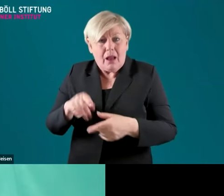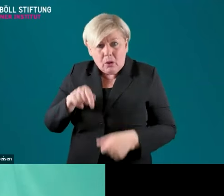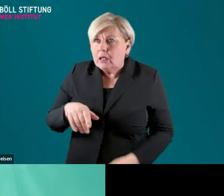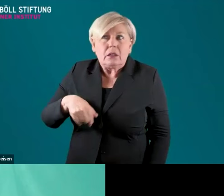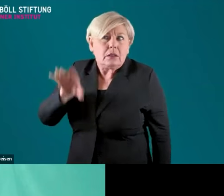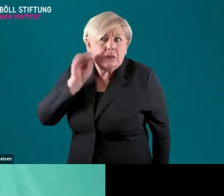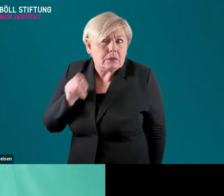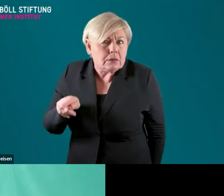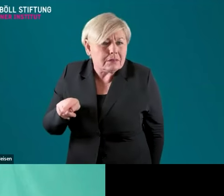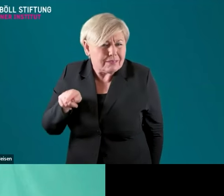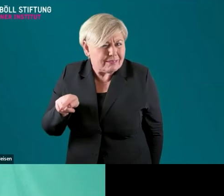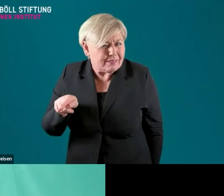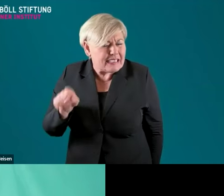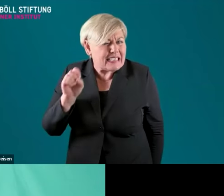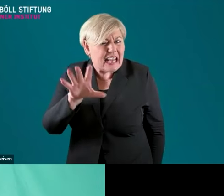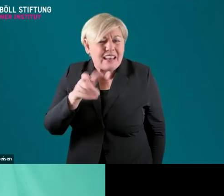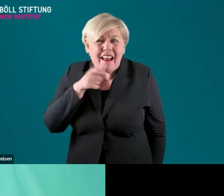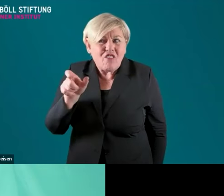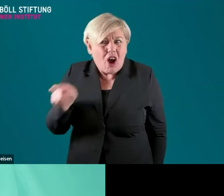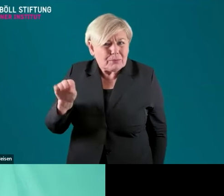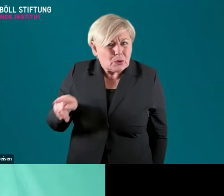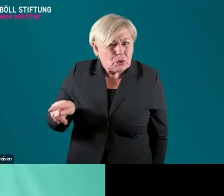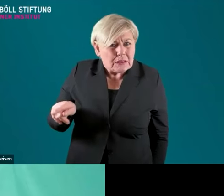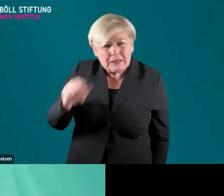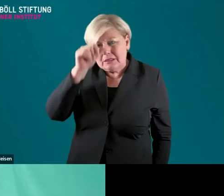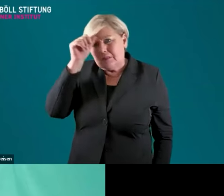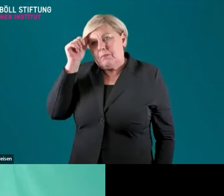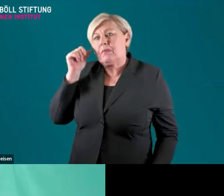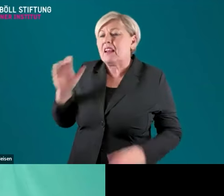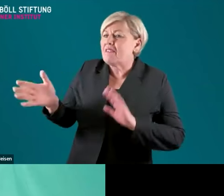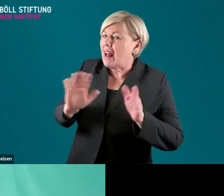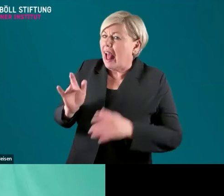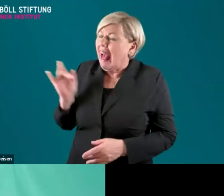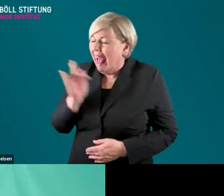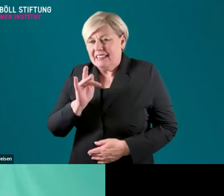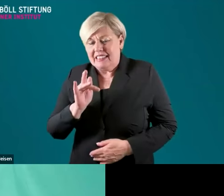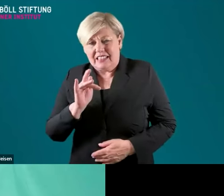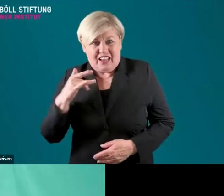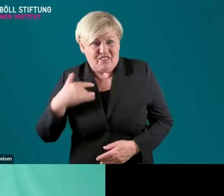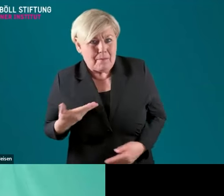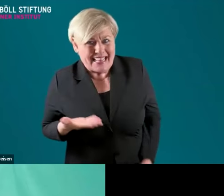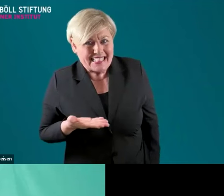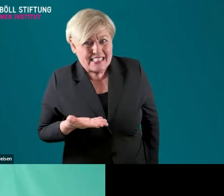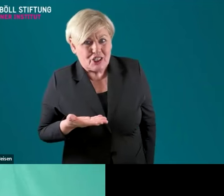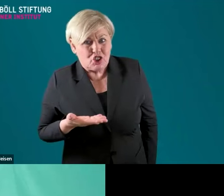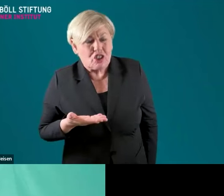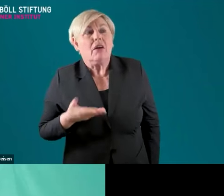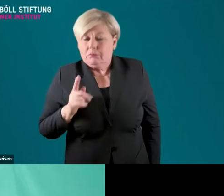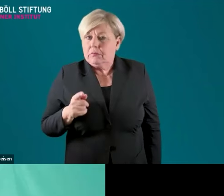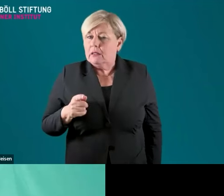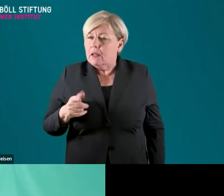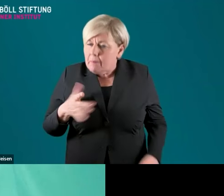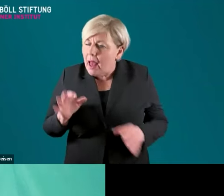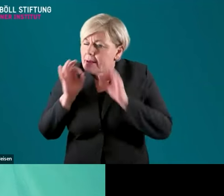okay, da wird ein Signalwort verwendet, was vielleicht ein antifeministisches Narrativ anzeigen könnte, dann genauer hinzuhören,